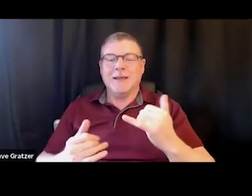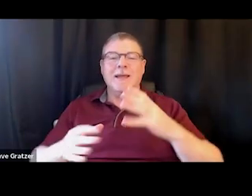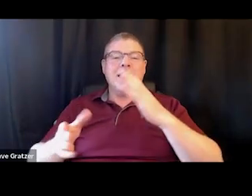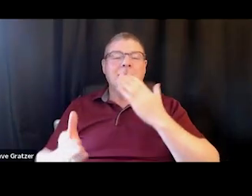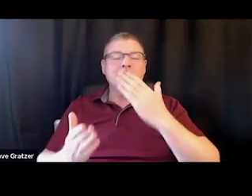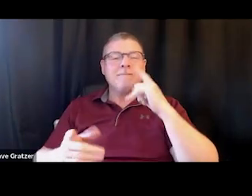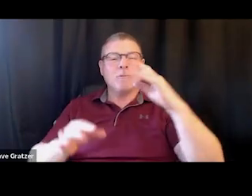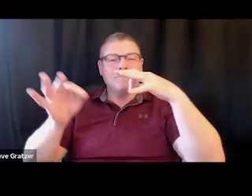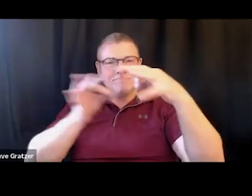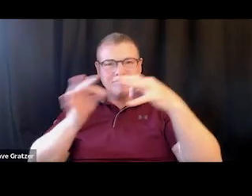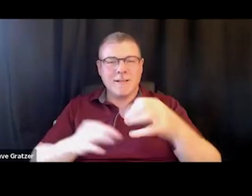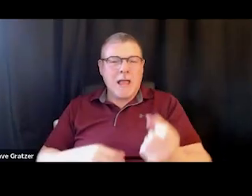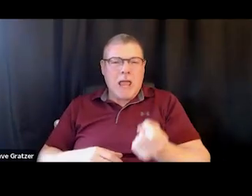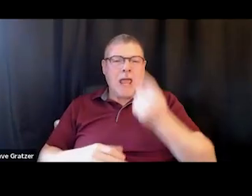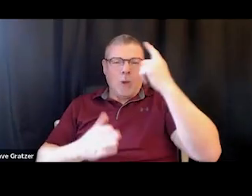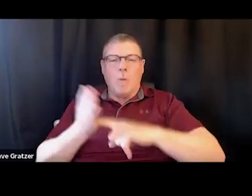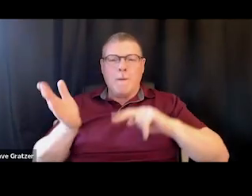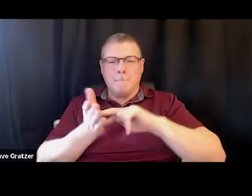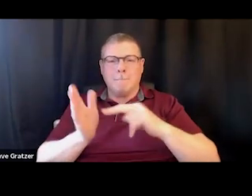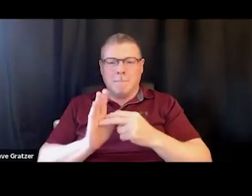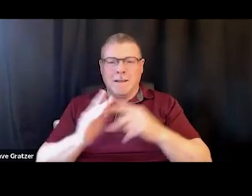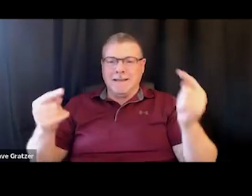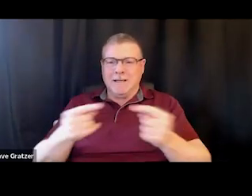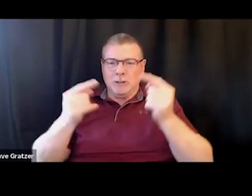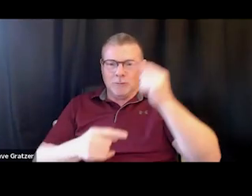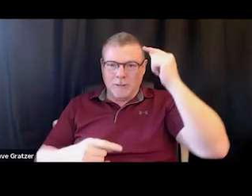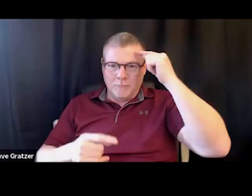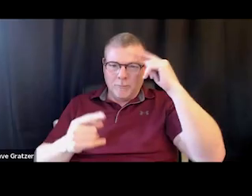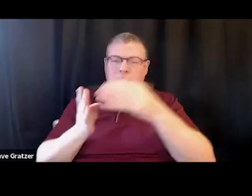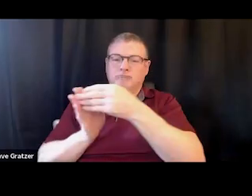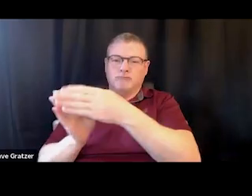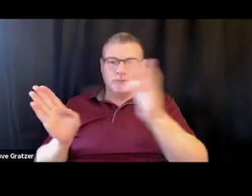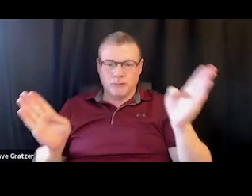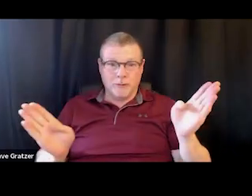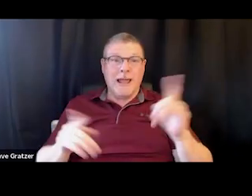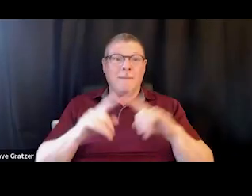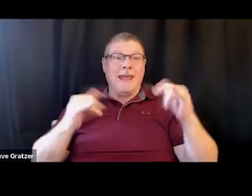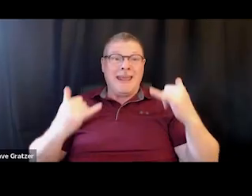sobre la comprensión de las lesiones cerebrales desde el alcance general de las poblaciones. Ahora, vamos a profundizar un poco más